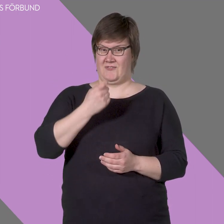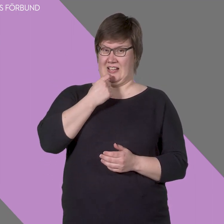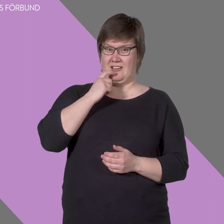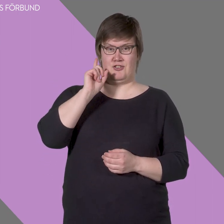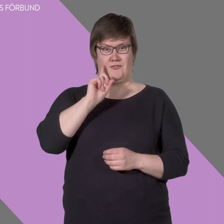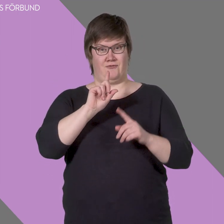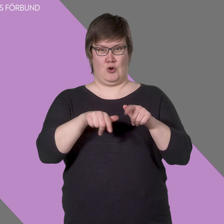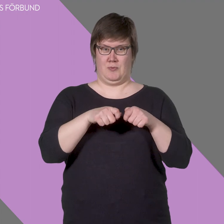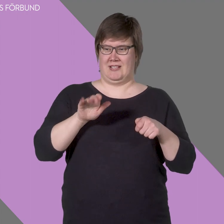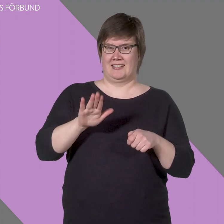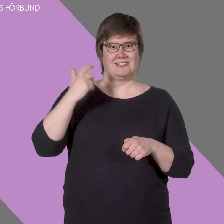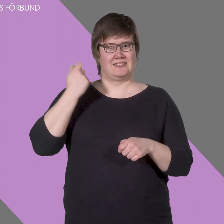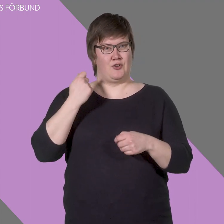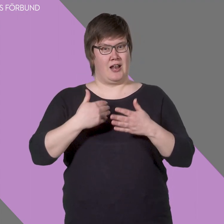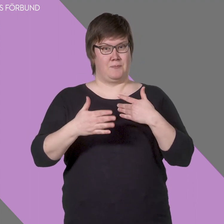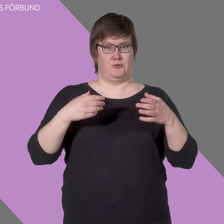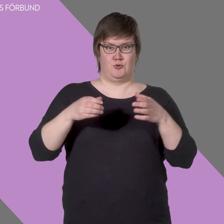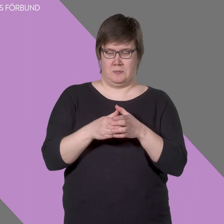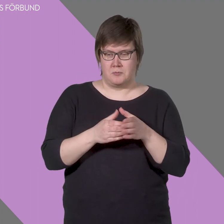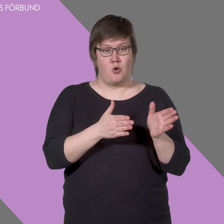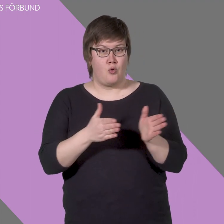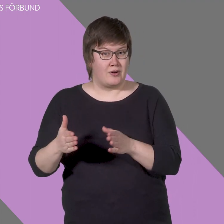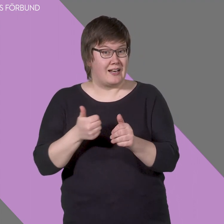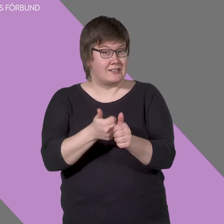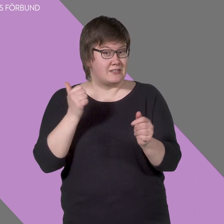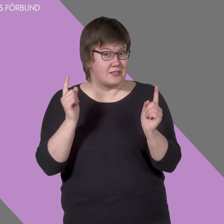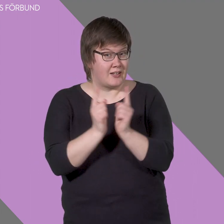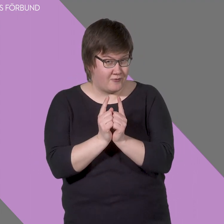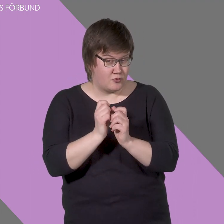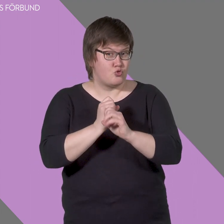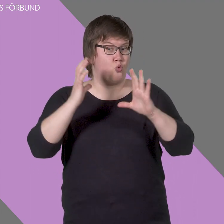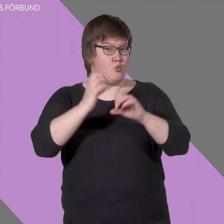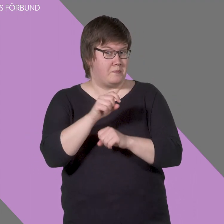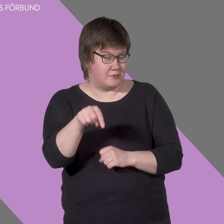Finlands Dövas Förbunds seniorarbetsgrupp ordnar ett distansmöte på Zoom -